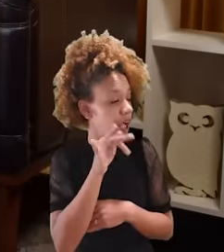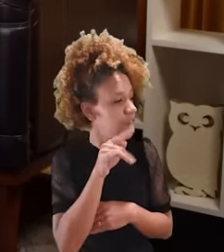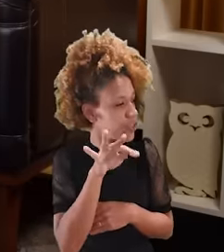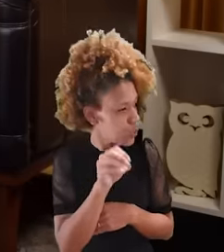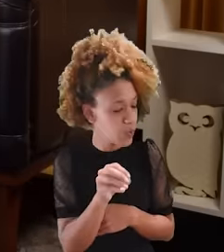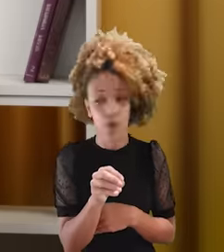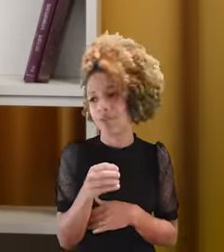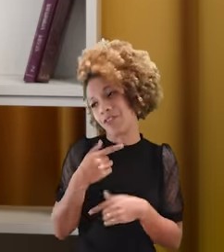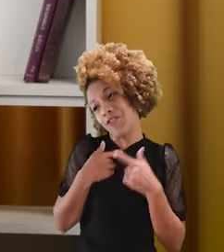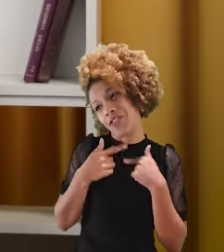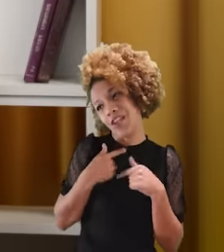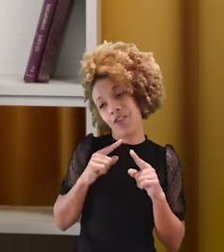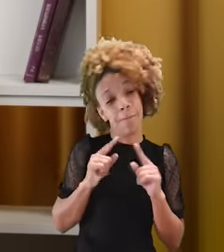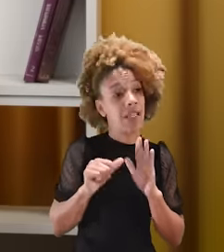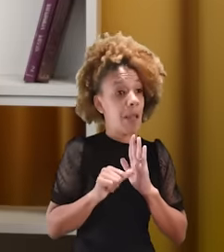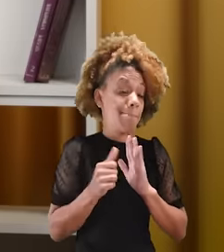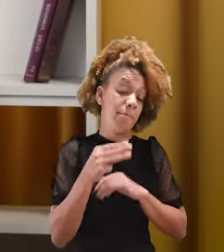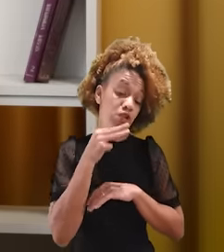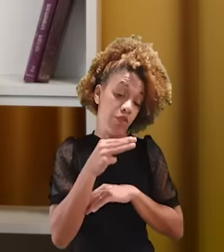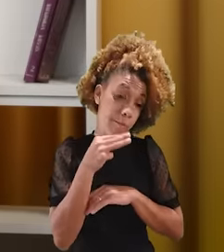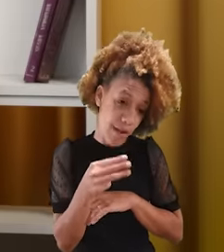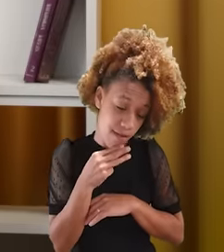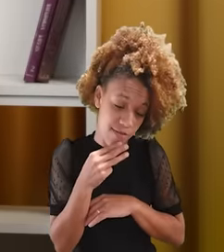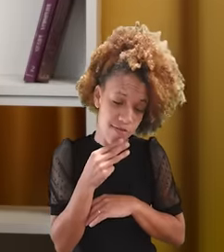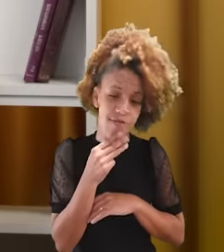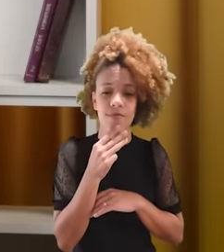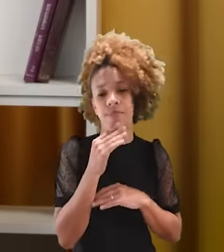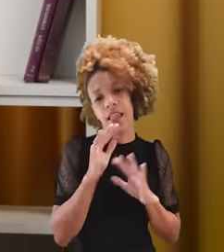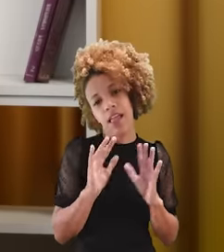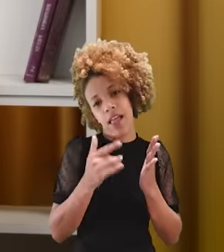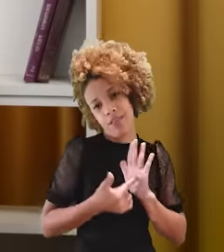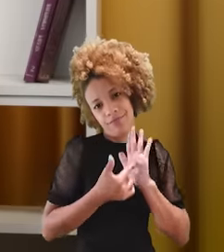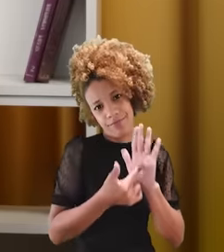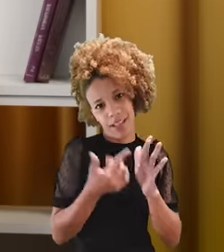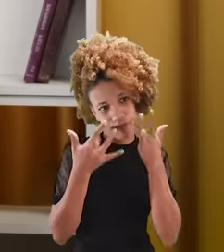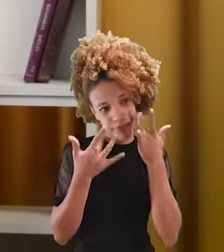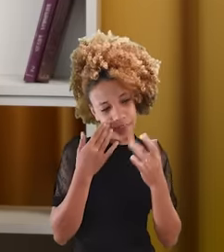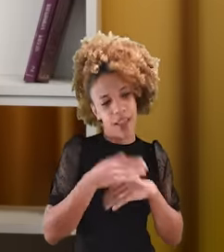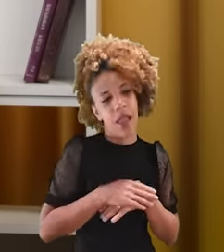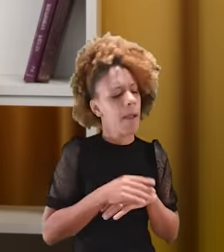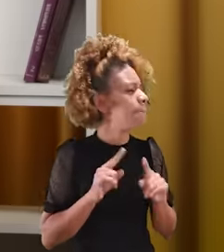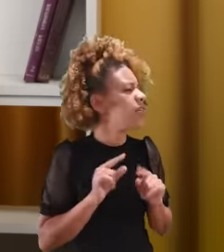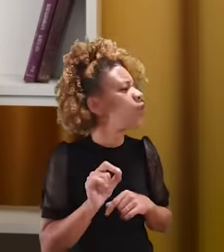que inclusive Primeiro de Março está a estreia da peça da Alessandra eh qual o nome da peça desculpa